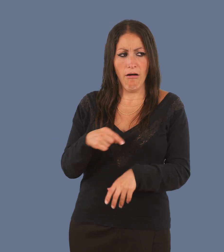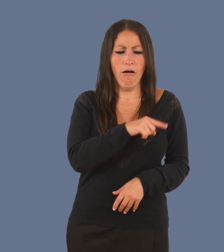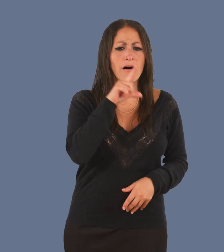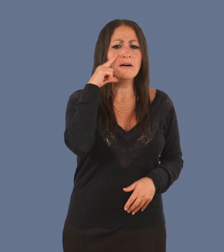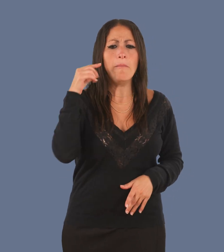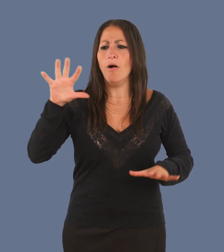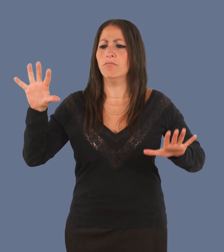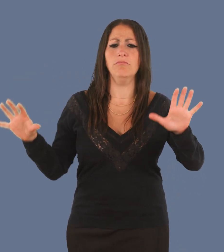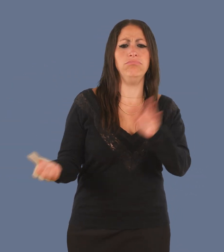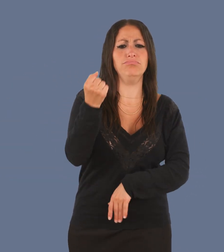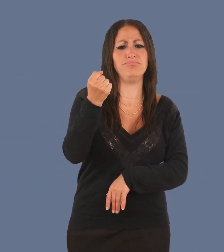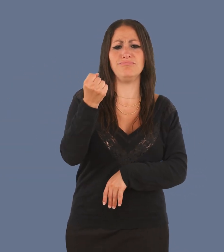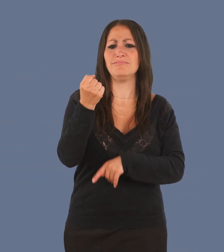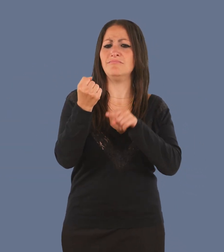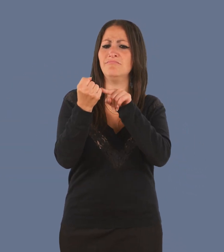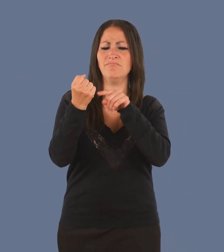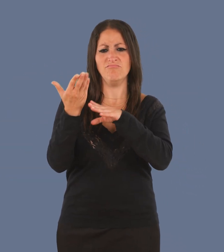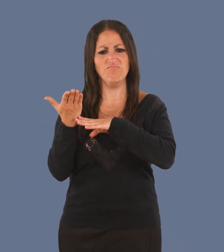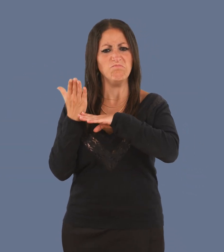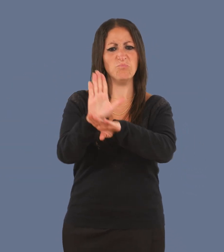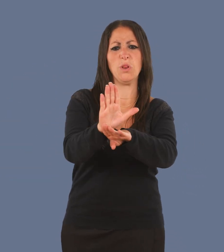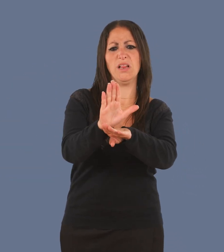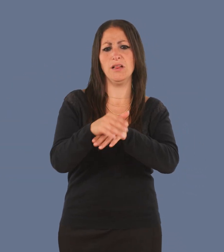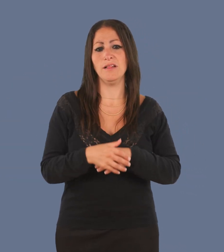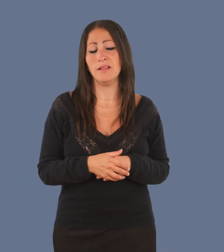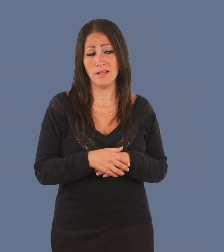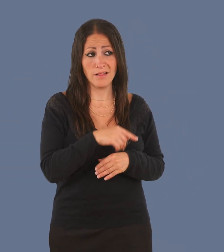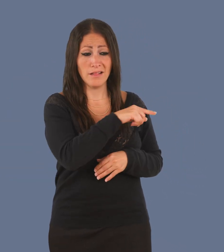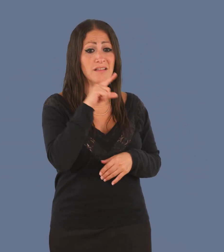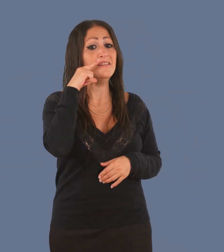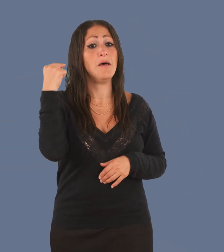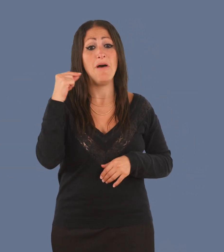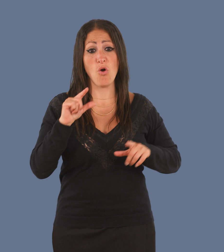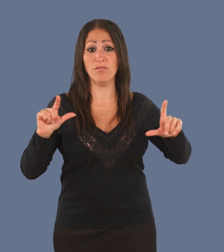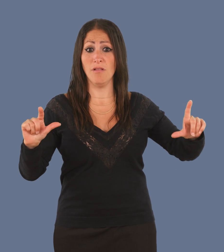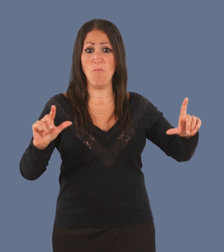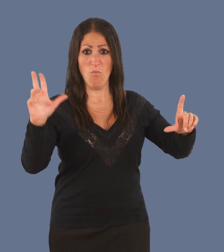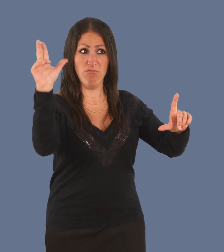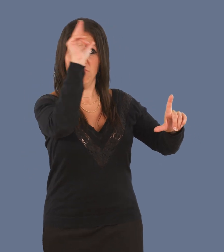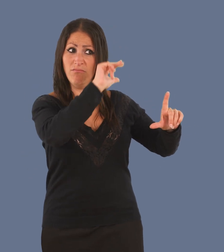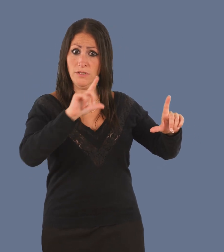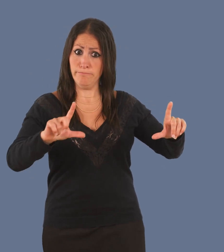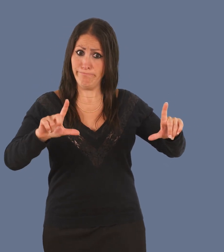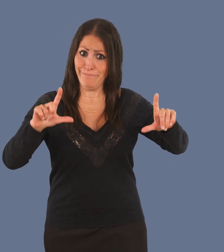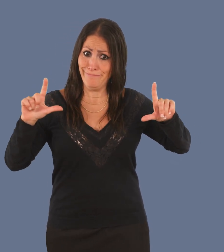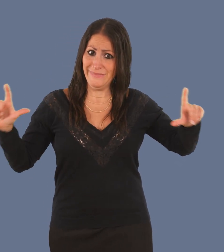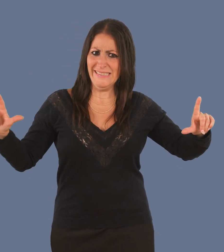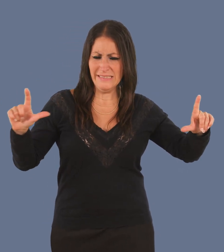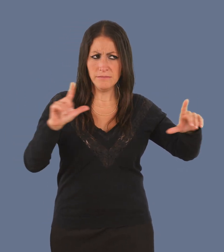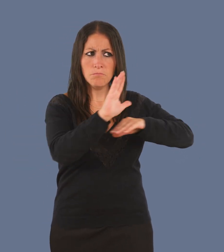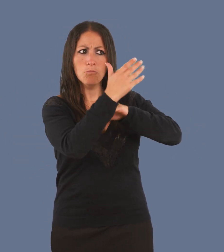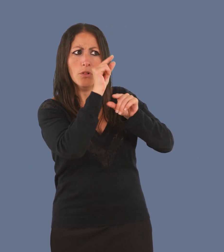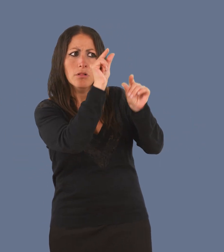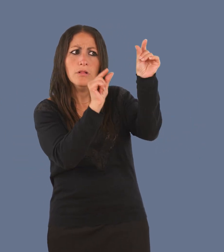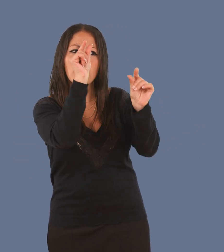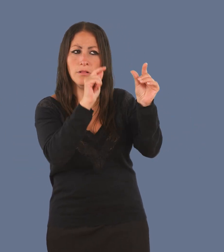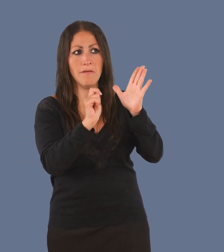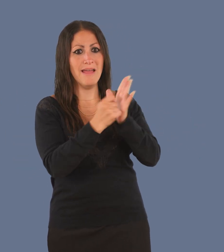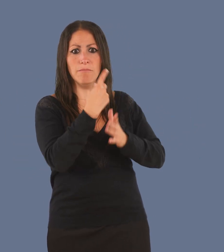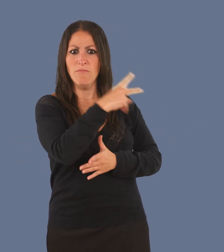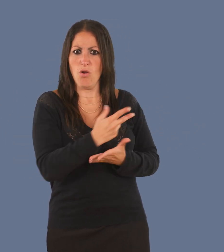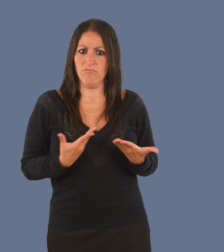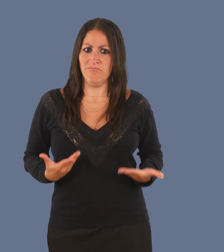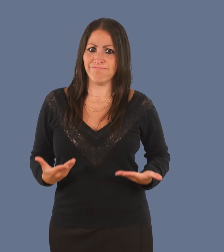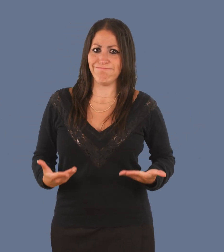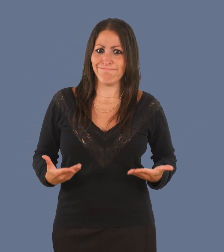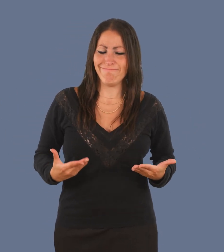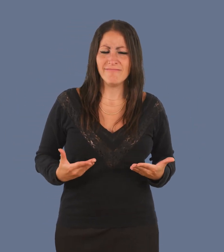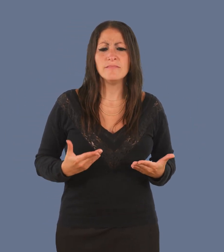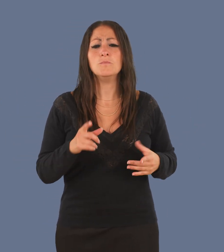Caillebotte représente en grands formats des figures contemporaines